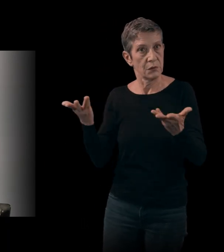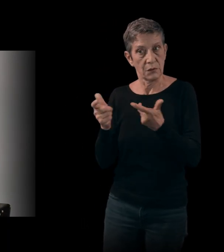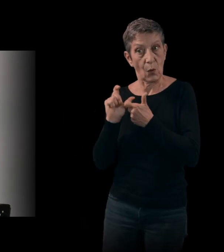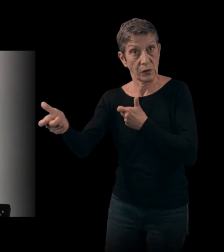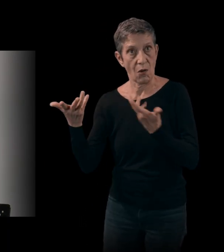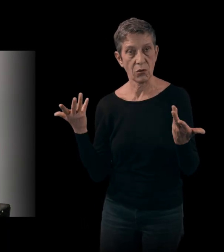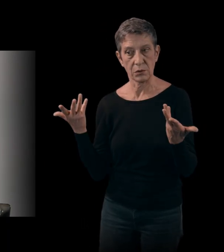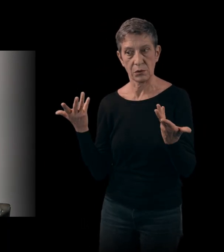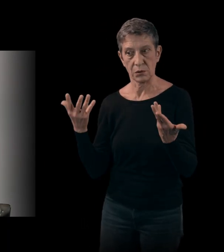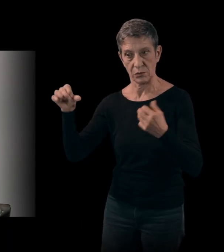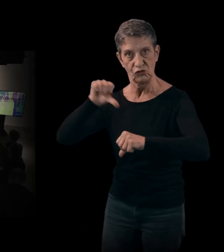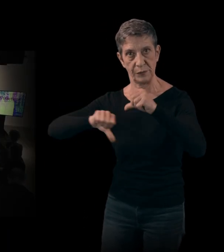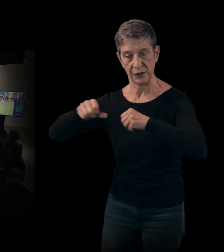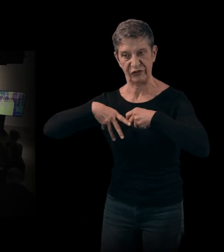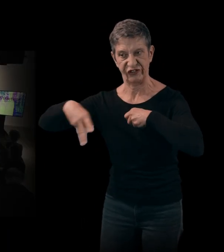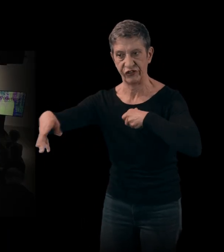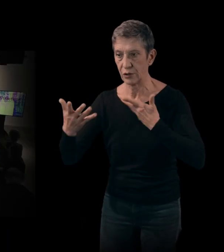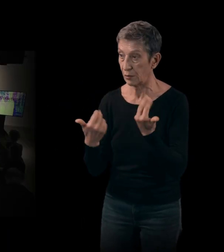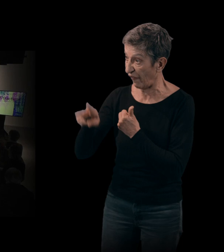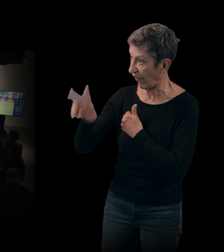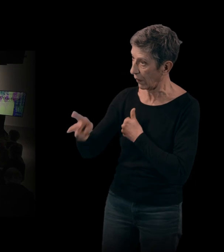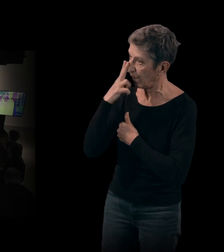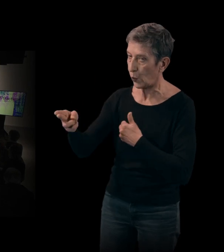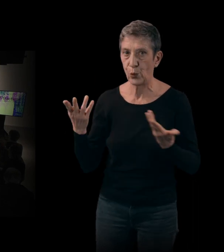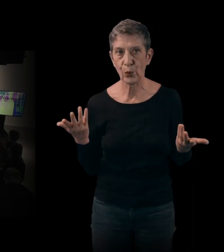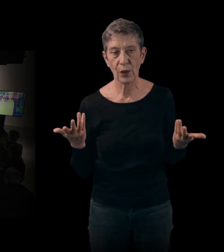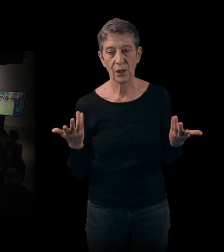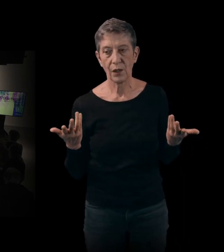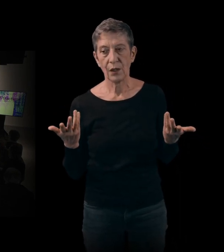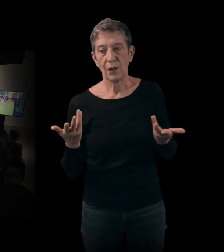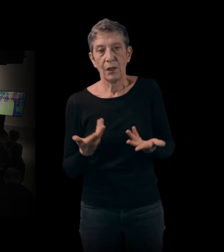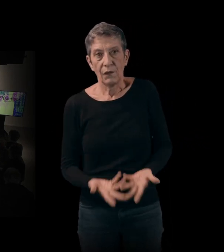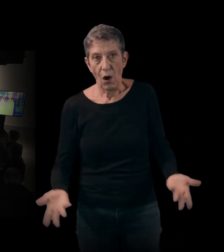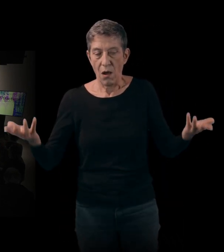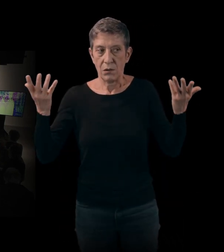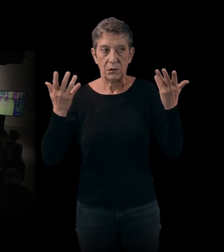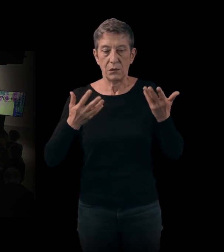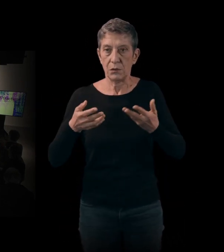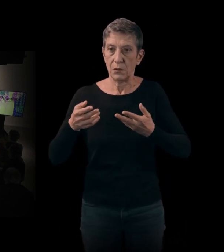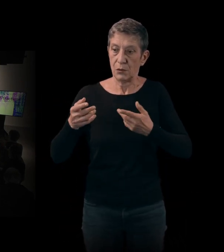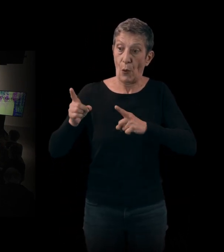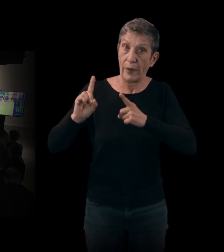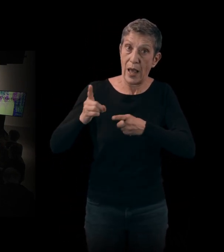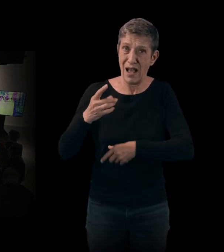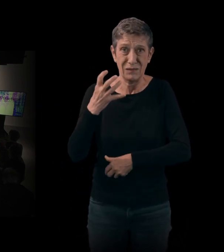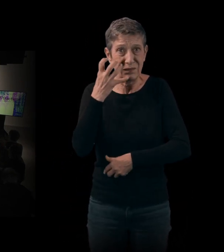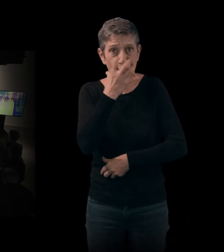en vrai, entre guillemets, si je puis m'exprimer ainsi. Et donc, l'horreur de la guerre, on peut encore la voir et la sentir.